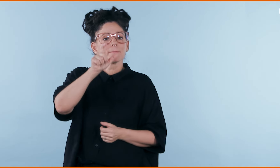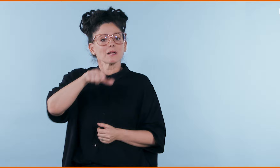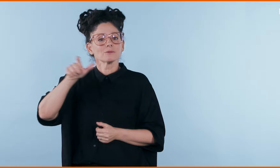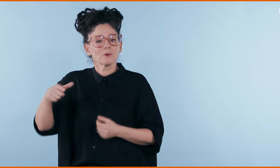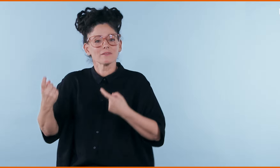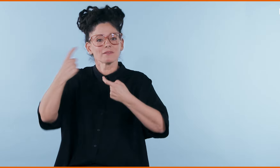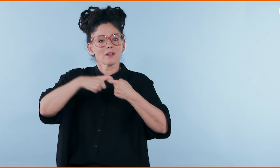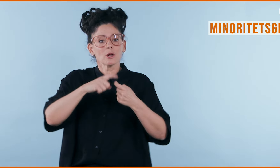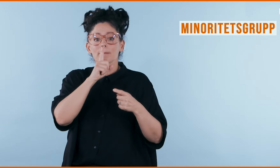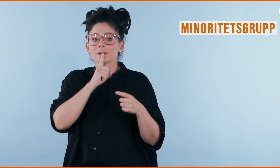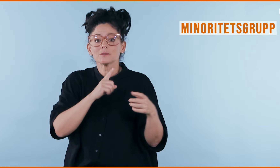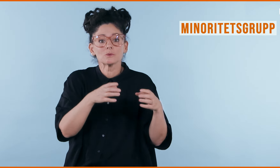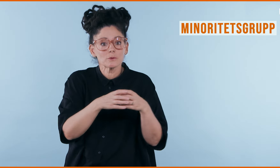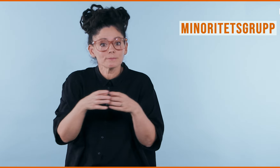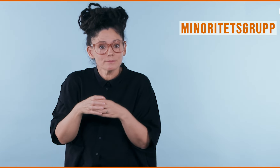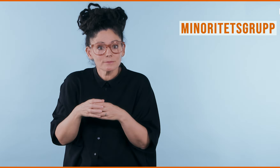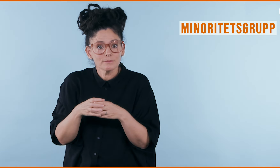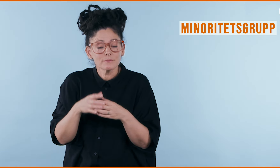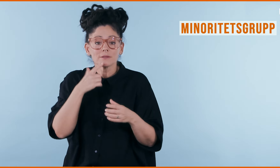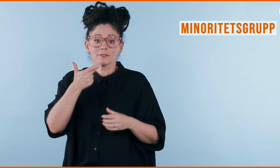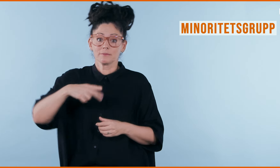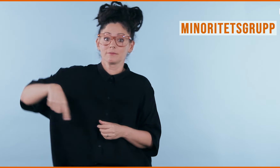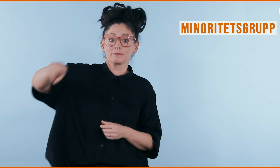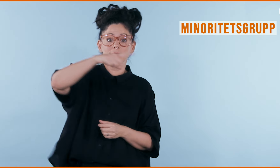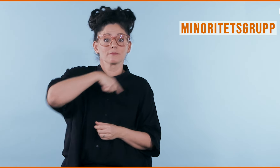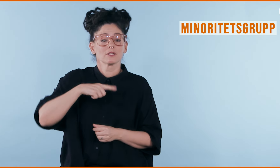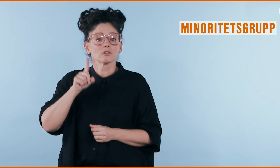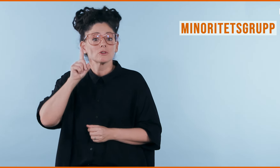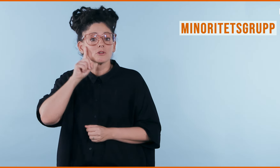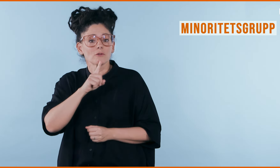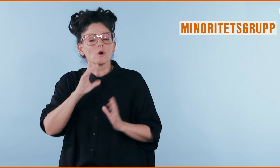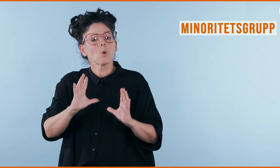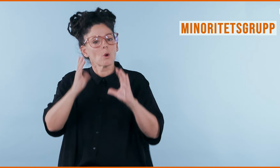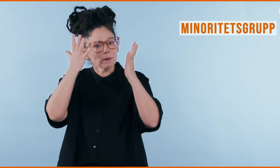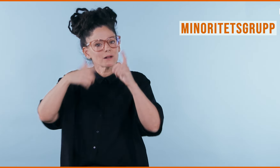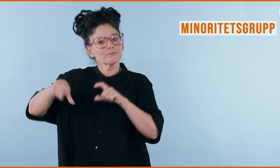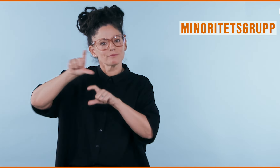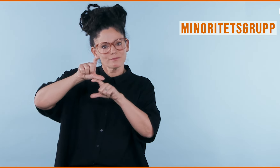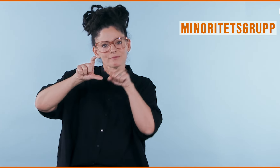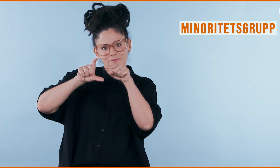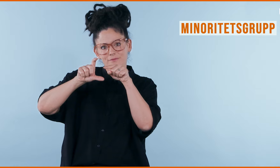Det är personer som tillhör en minoritetsgrupp. Till exempel vi döva. Vi upplever den.